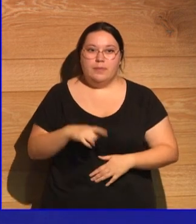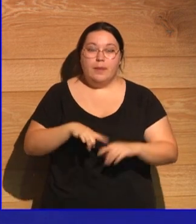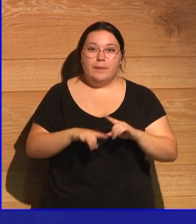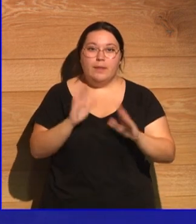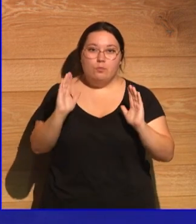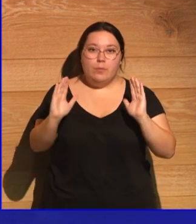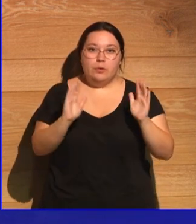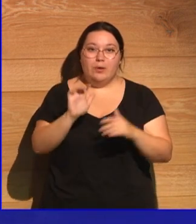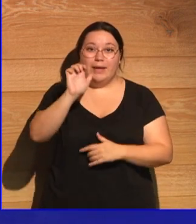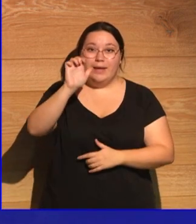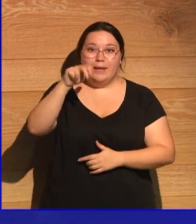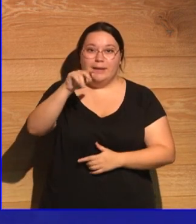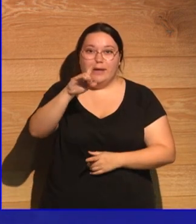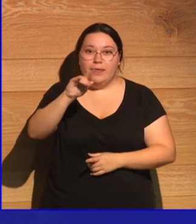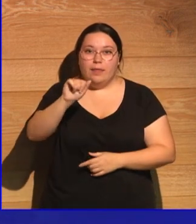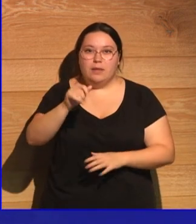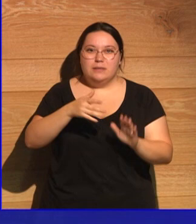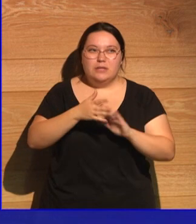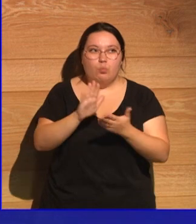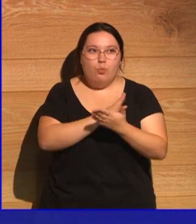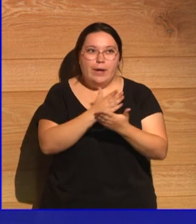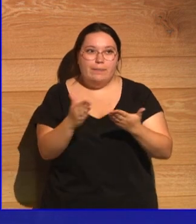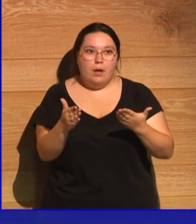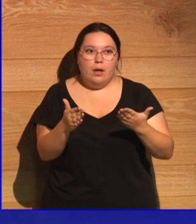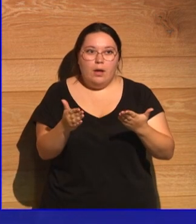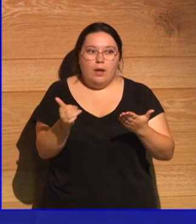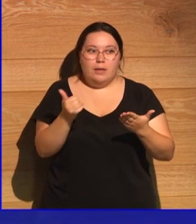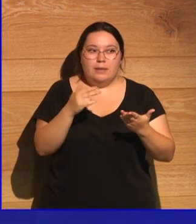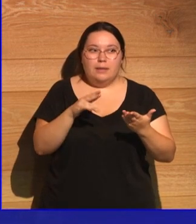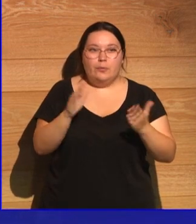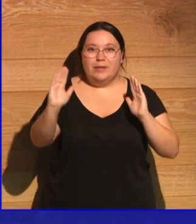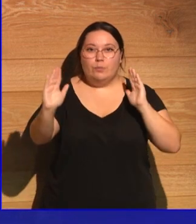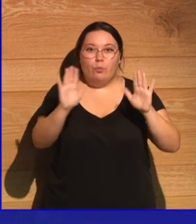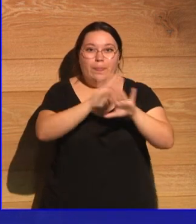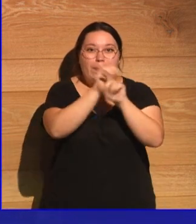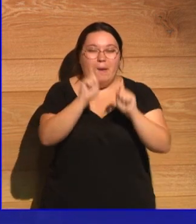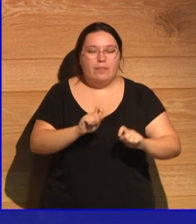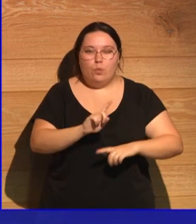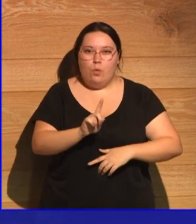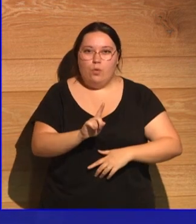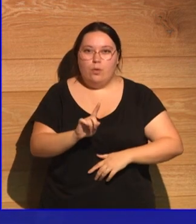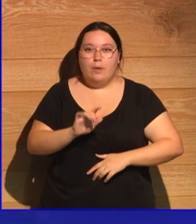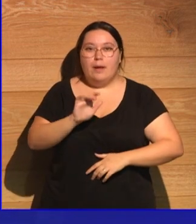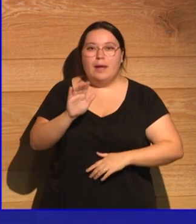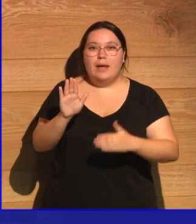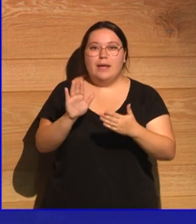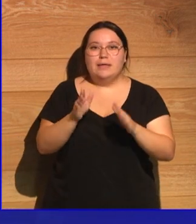La Eneida no es un poema por los tiempo de paz, es decir, la Eneida es un poema por los tiempos de crisis,